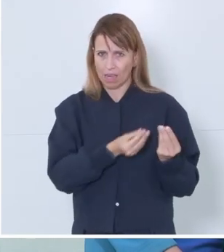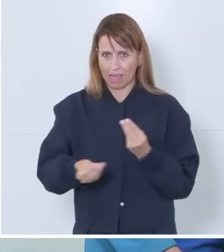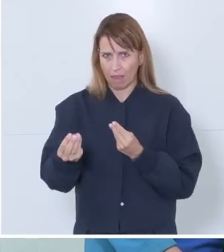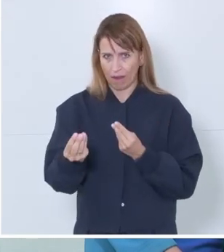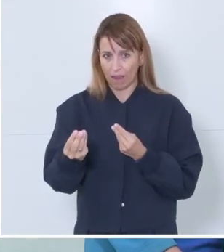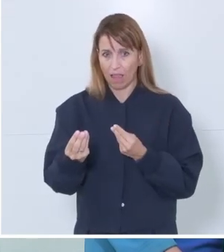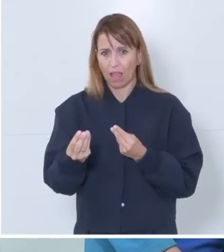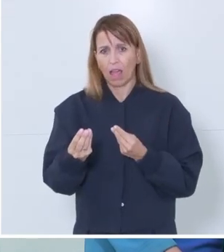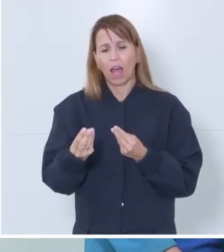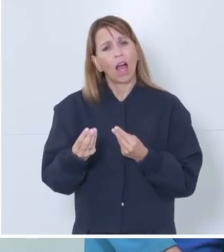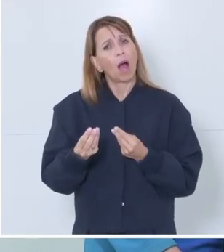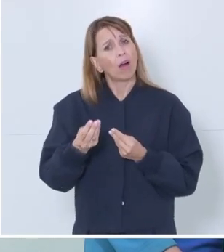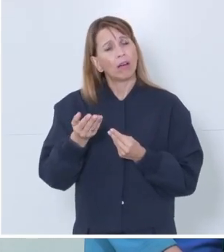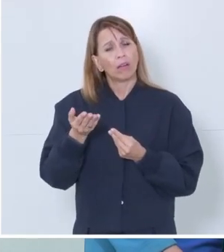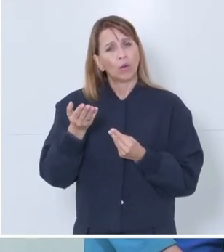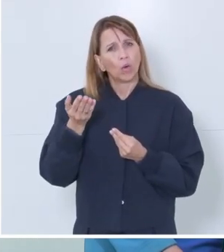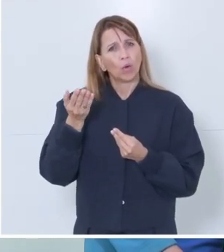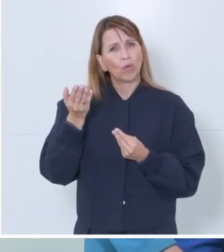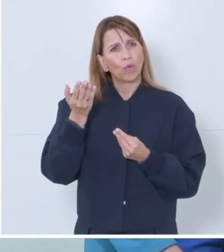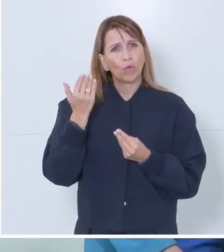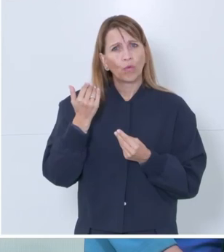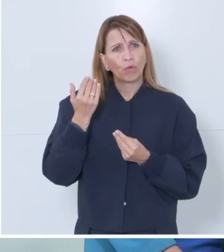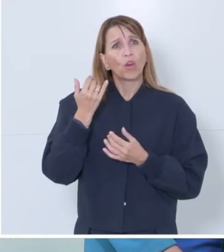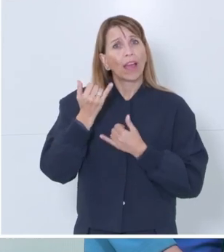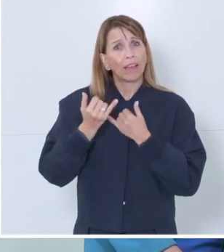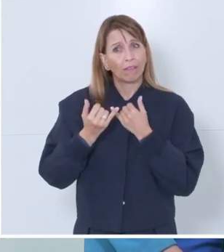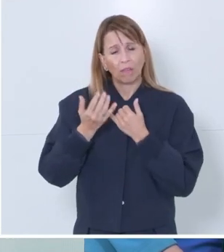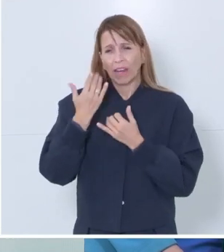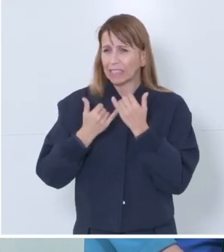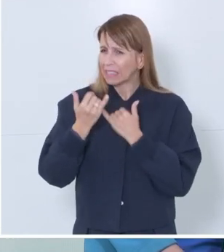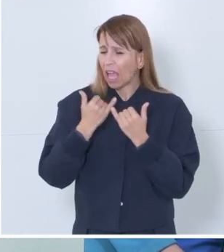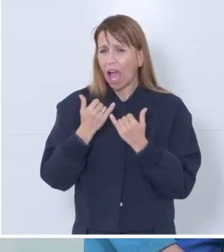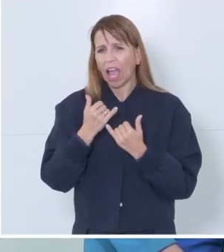ungeliebten Waisenkind der Nation sehr zu einer starken Säule und tragenden Säule entwickelt